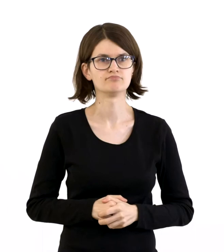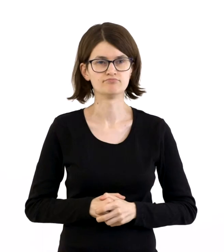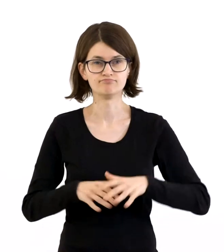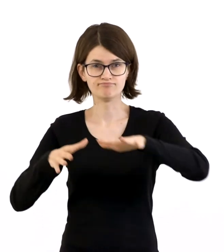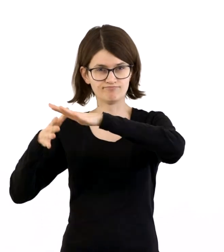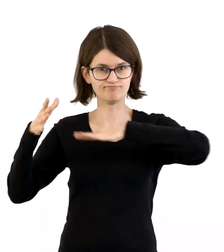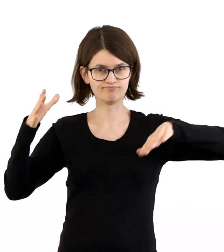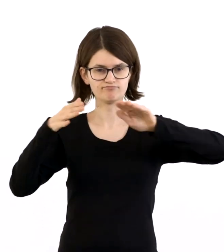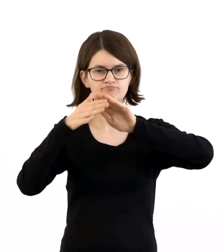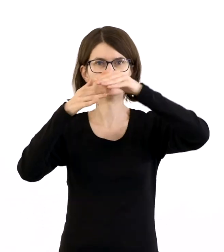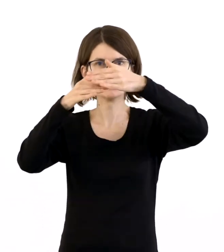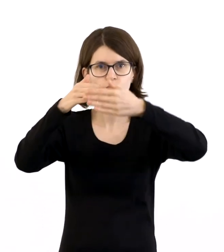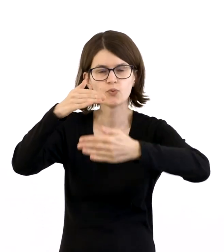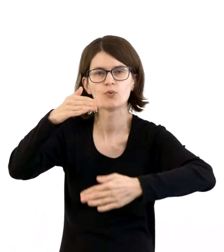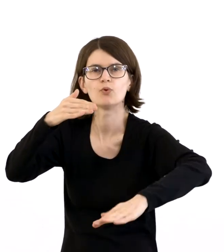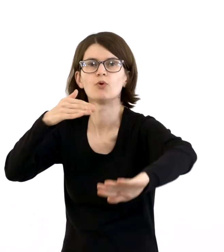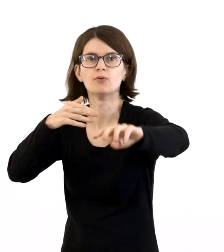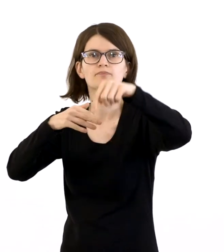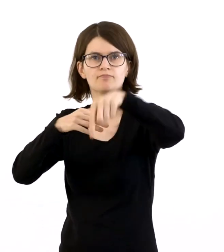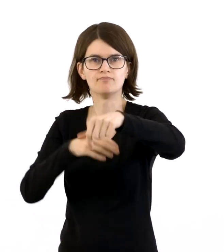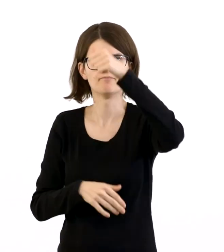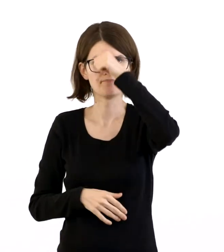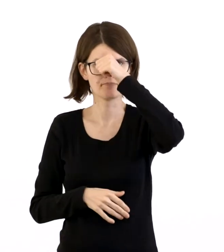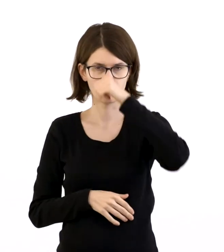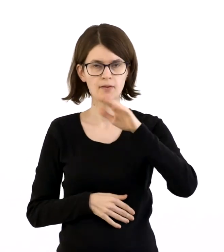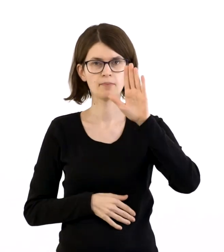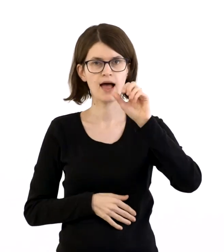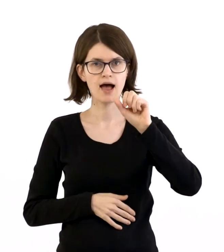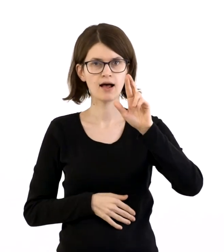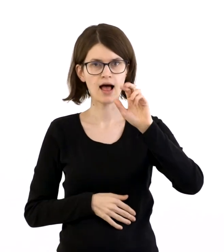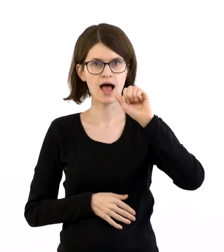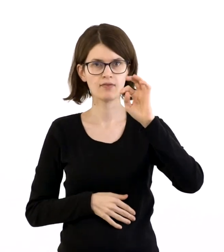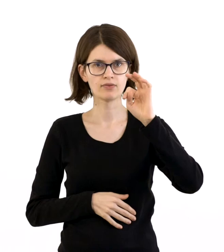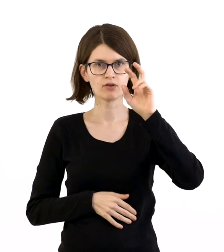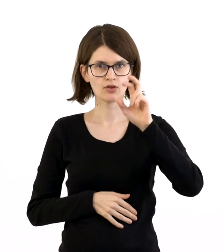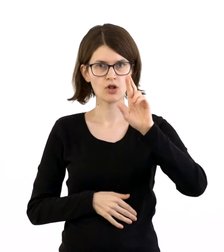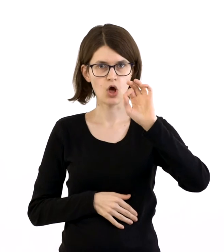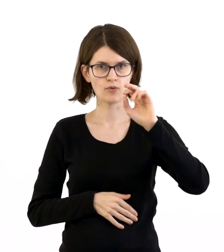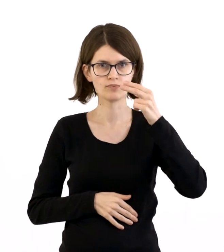Za Akropolem znajdował się barathron